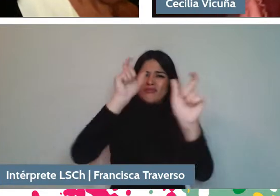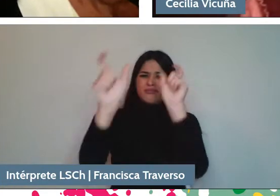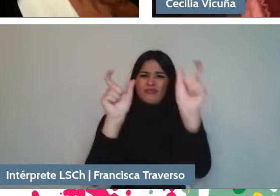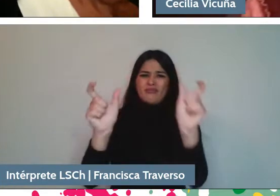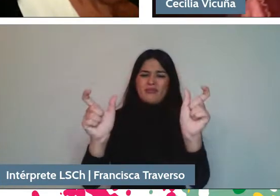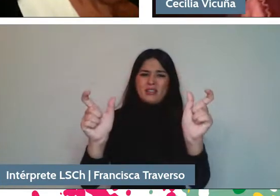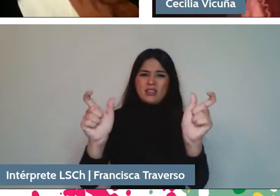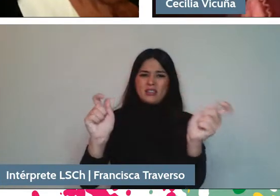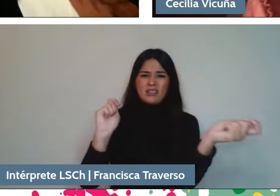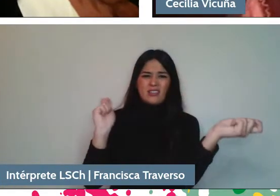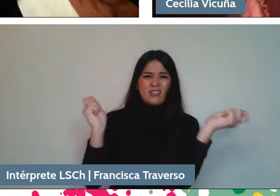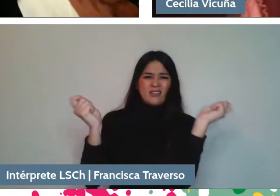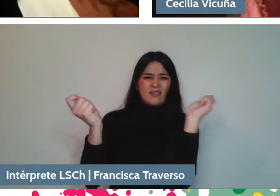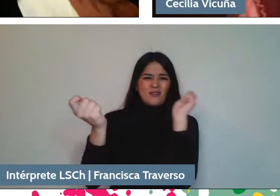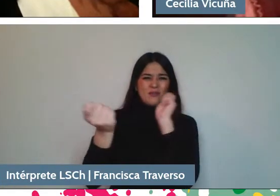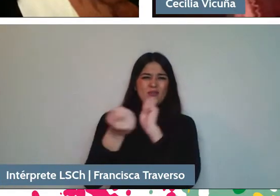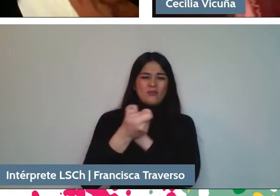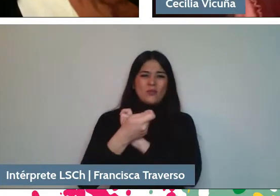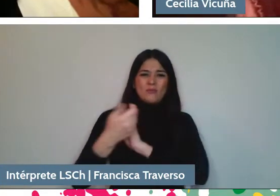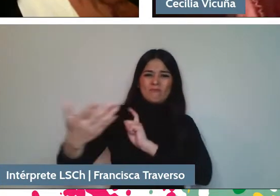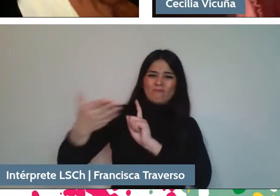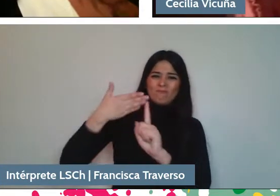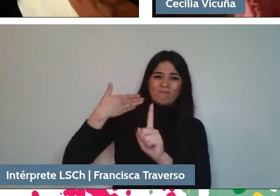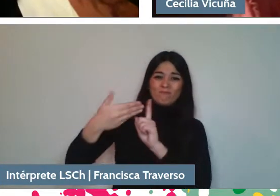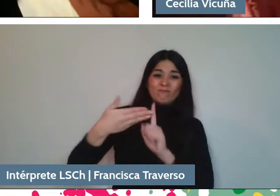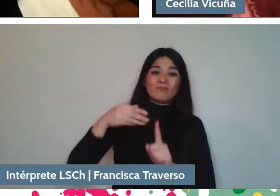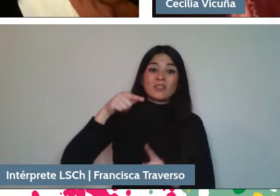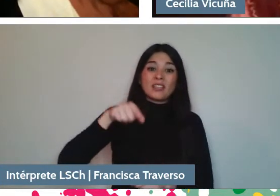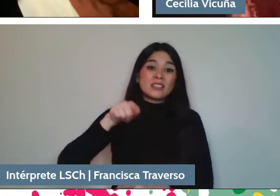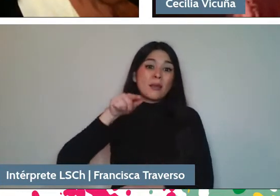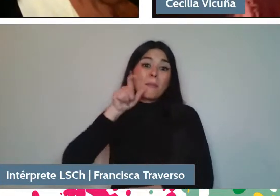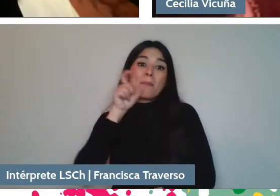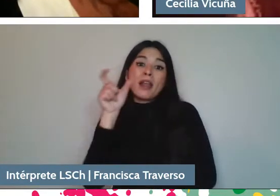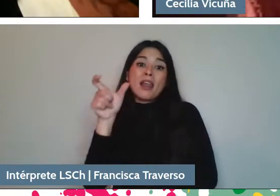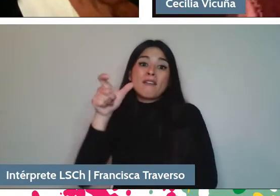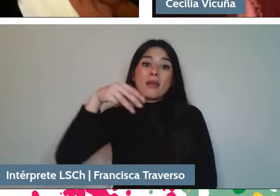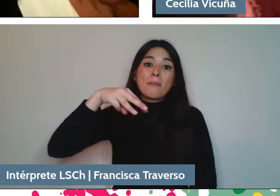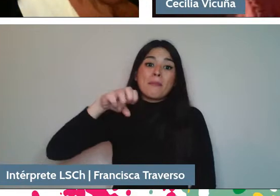Entonces esa, por ejemplo, mentira que se está imponiendo ahora en Chile